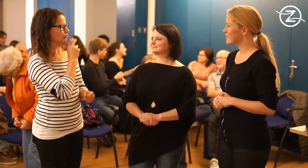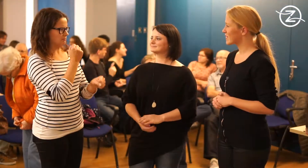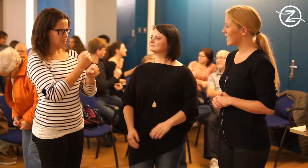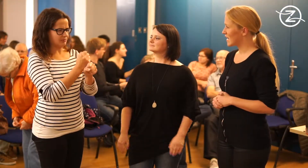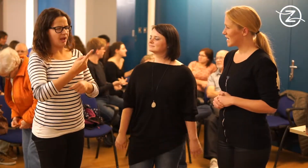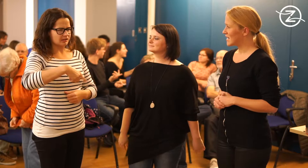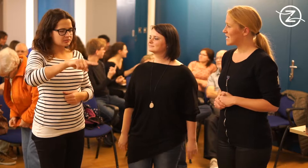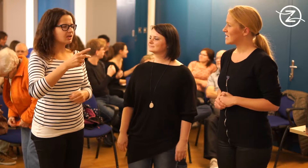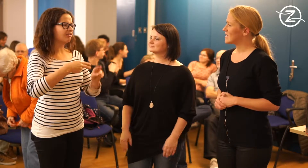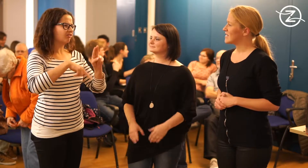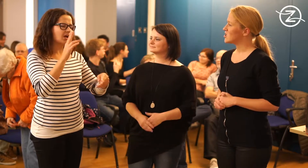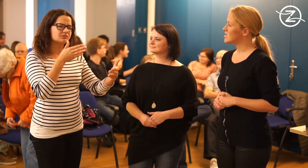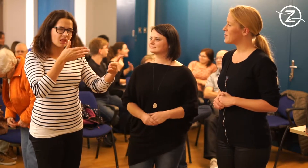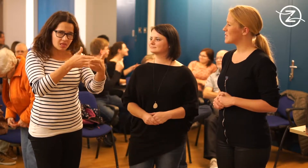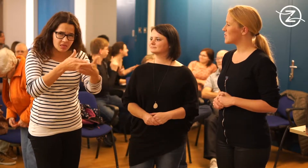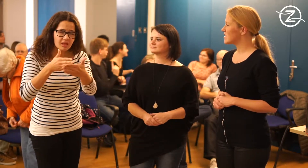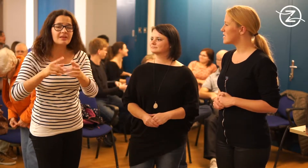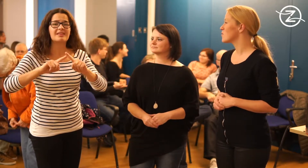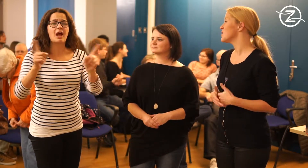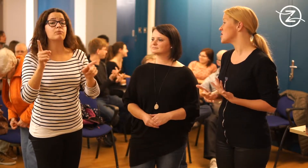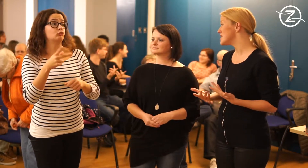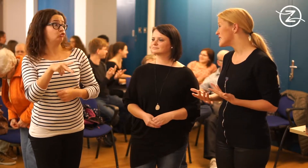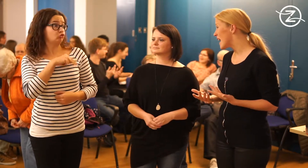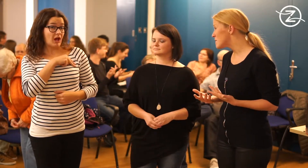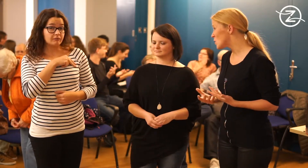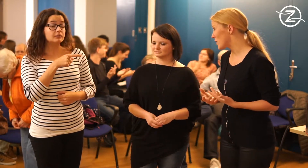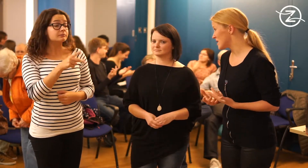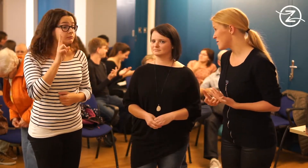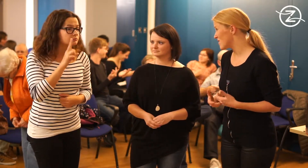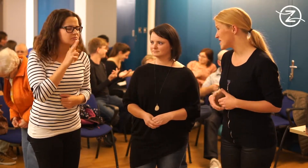Neslyšící při hledání naráží na spoustu překážek. Například je nadřízený nepřijme do zaměstnání